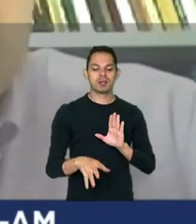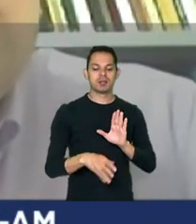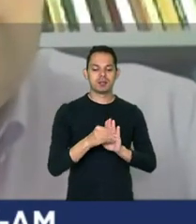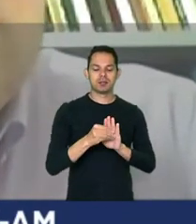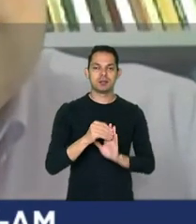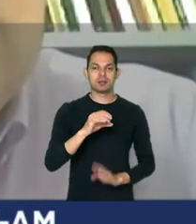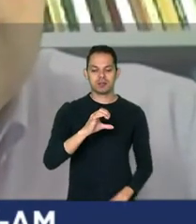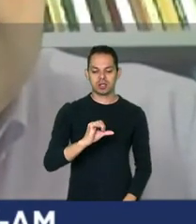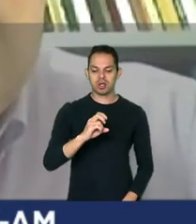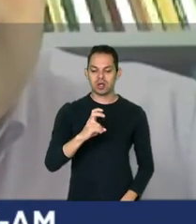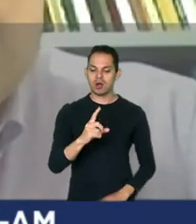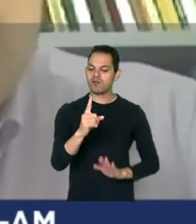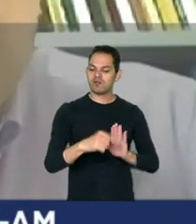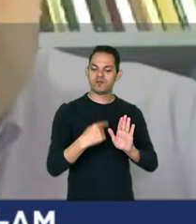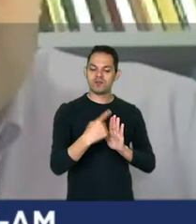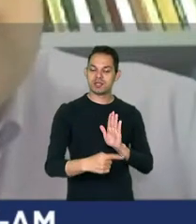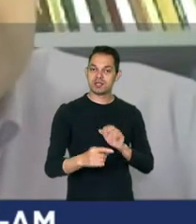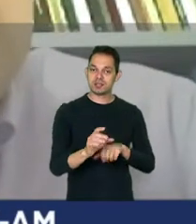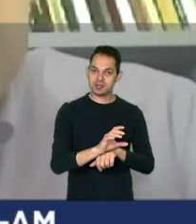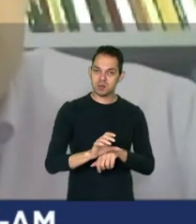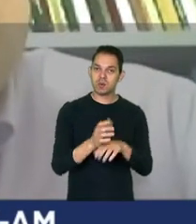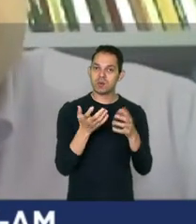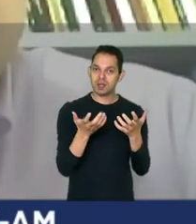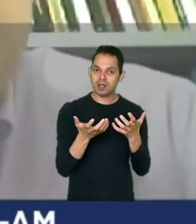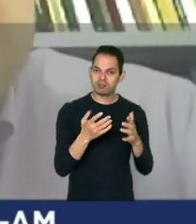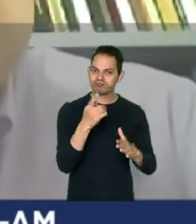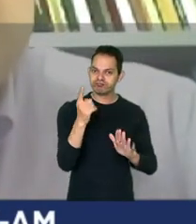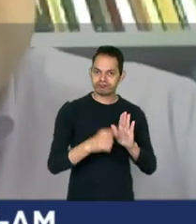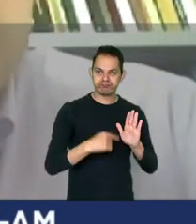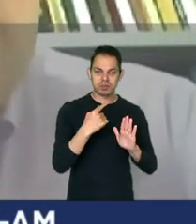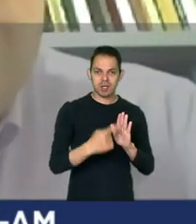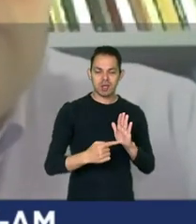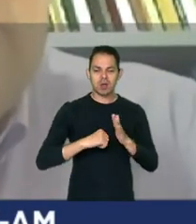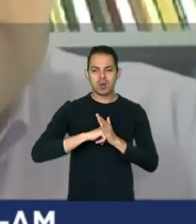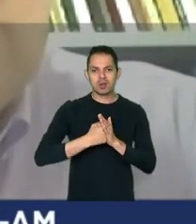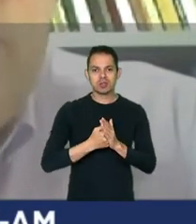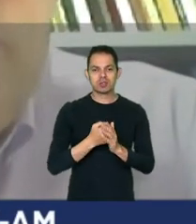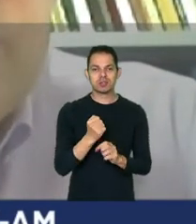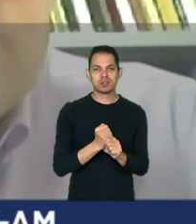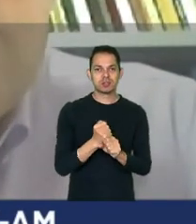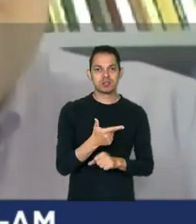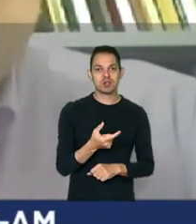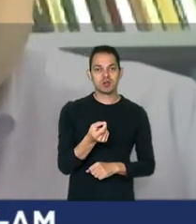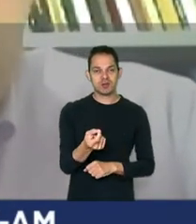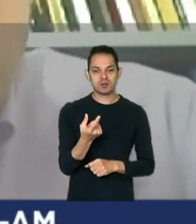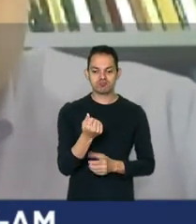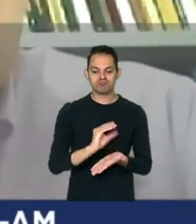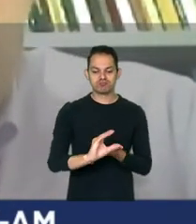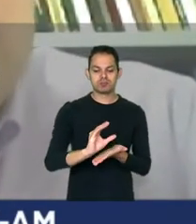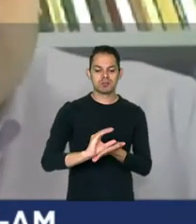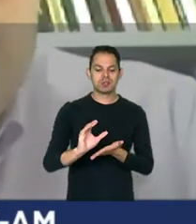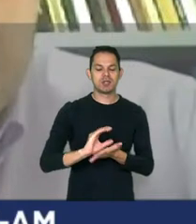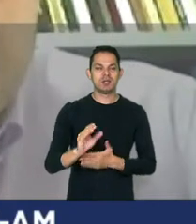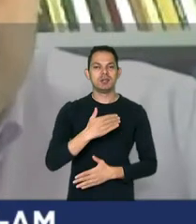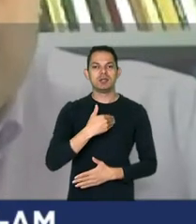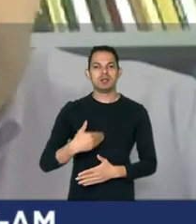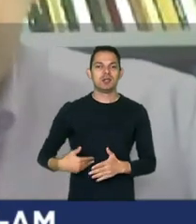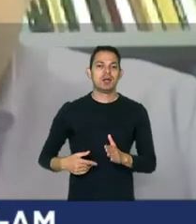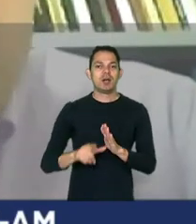CONTRA A PEC 32 E PEÇO A REGO GAÇÃO DA EMENDA 95 DA CONSTITUIÇÃO. ESSA EMENDA QUE CONGELOU POR 20 ANOS OS INVESTIMENTOS PÚBLICOS. O